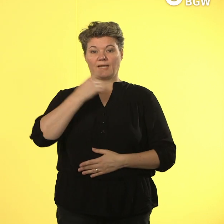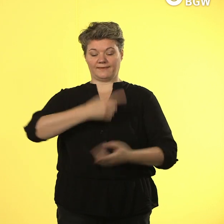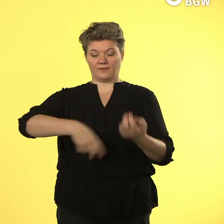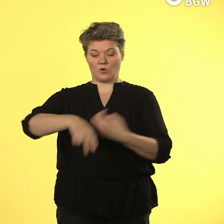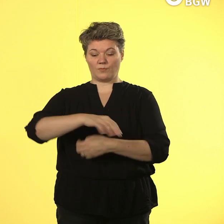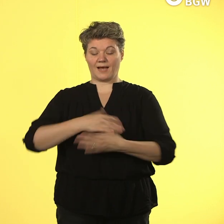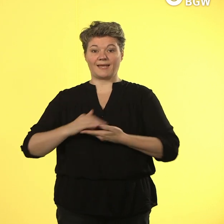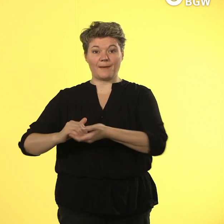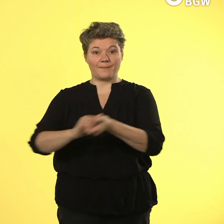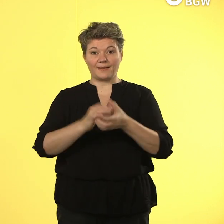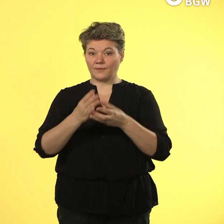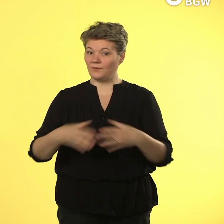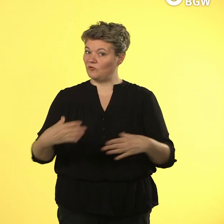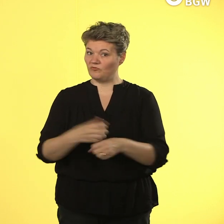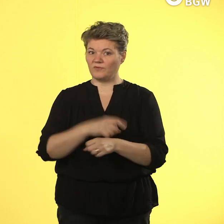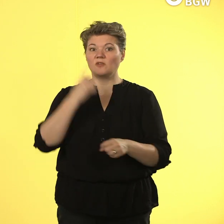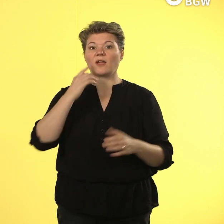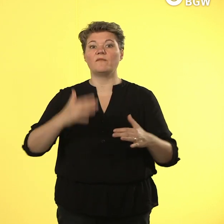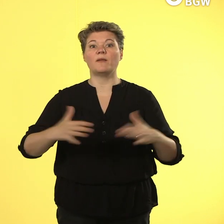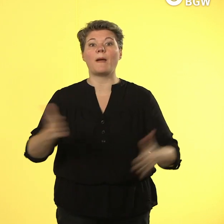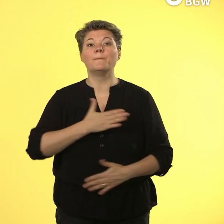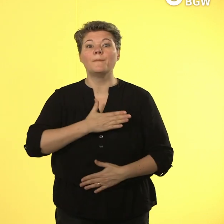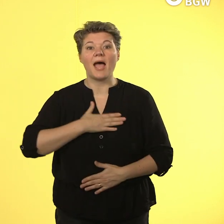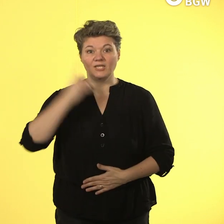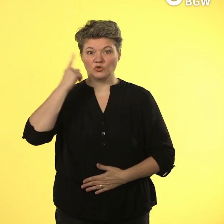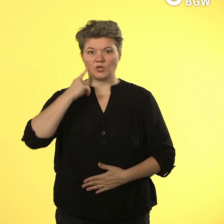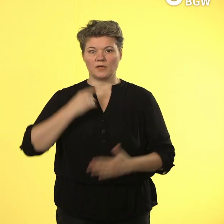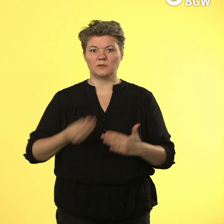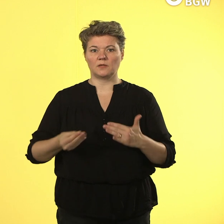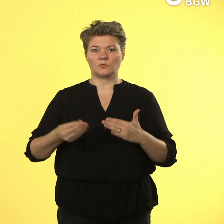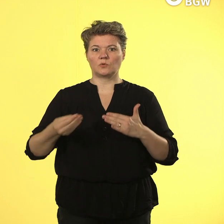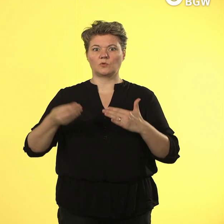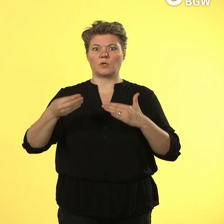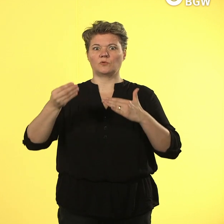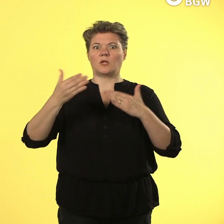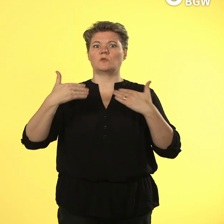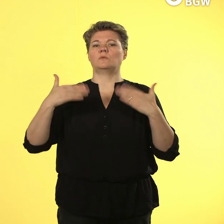Ich habe es angedeutet, ich verhärte ein bisschen und denke die ganze Zeit an Frau Meier.